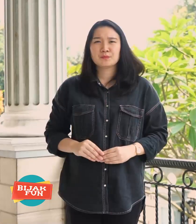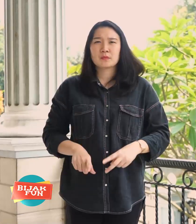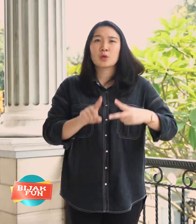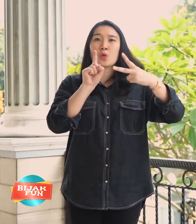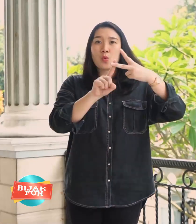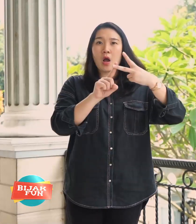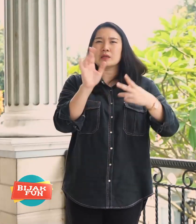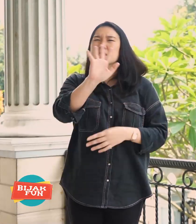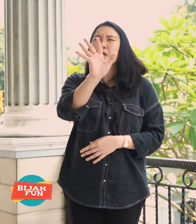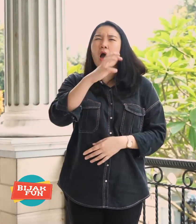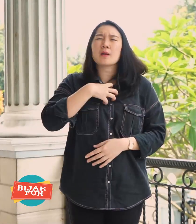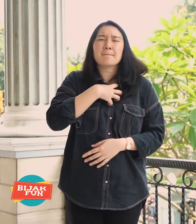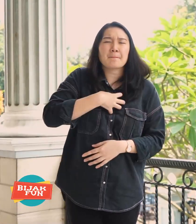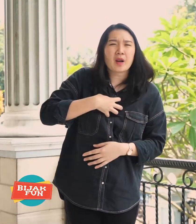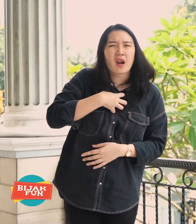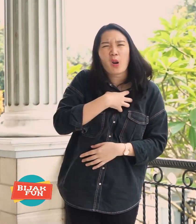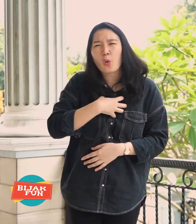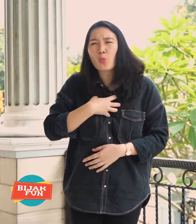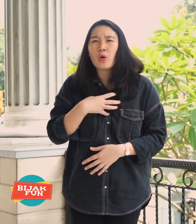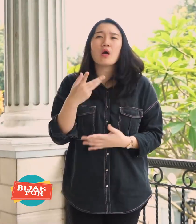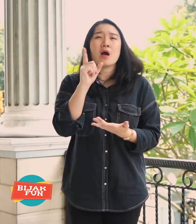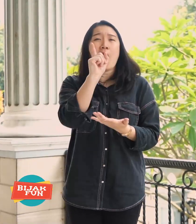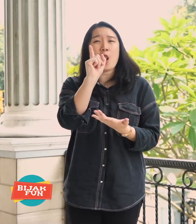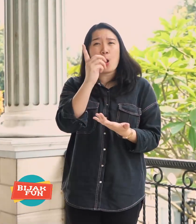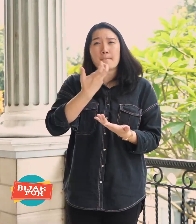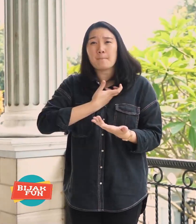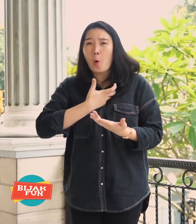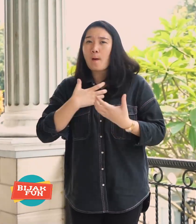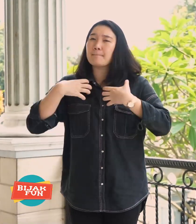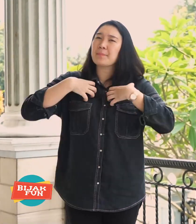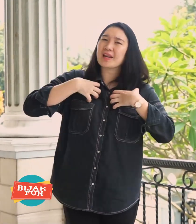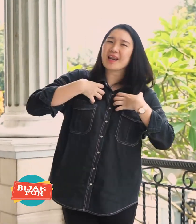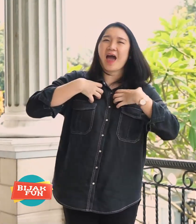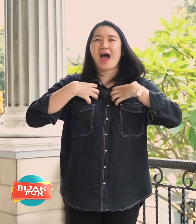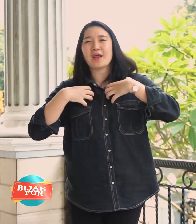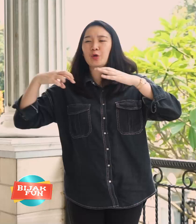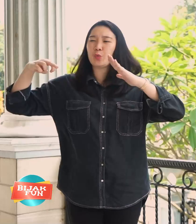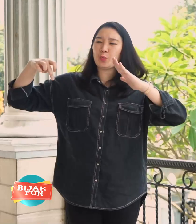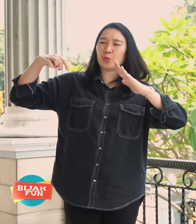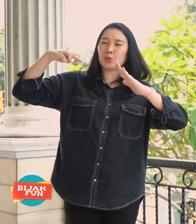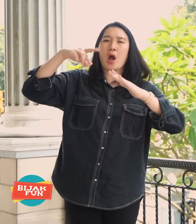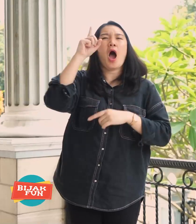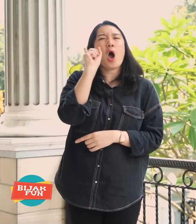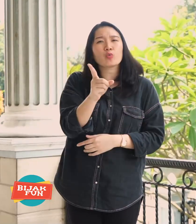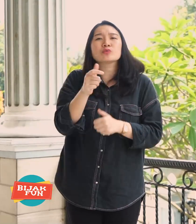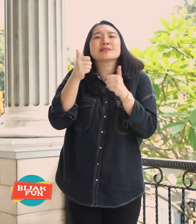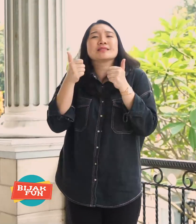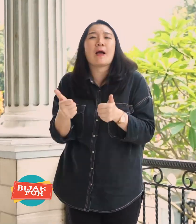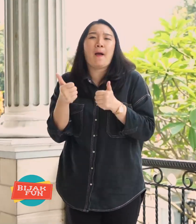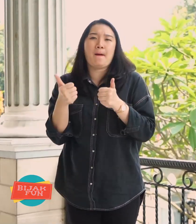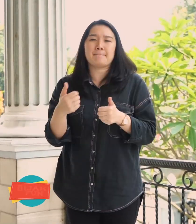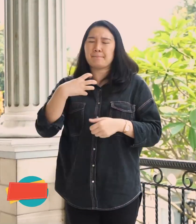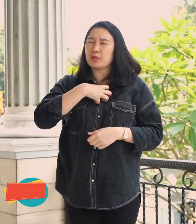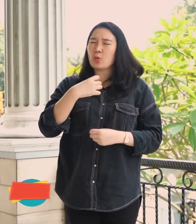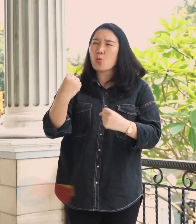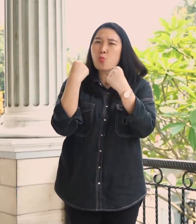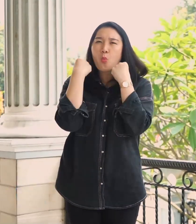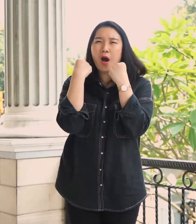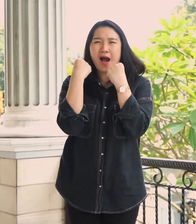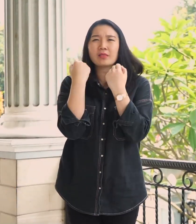2. Jangan mengeluh. Kalau mau mendaki gunung harus siap bermental kuat,